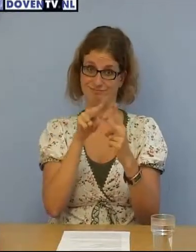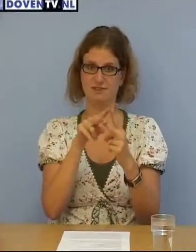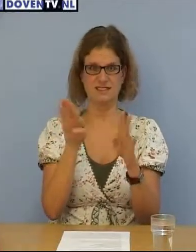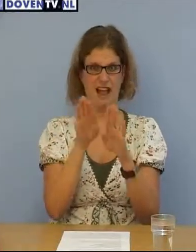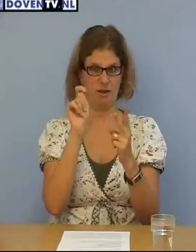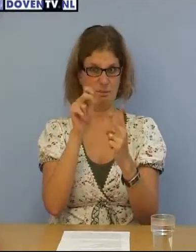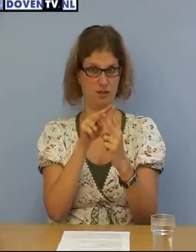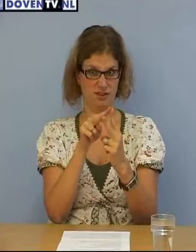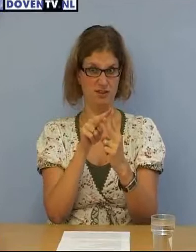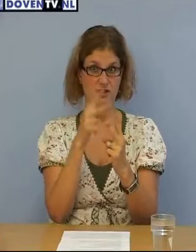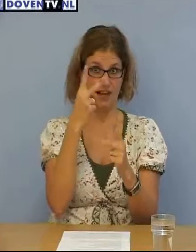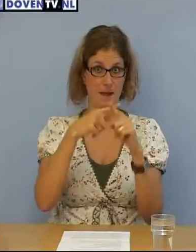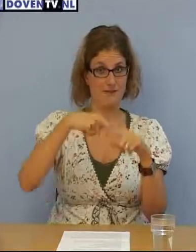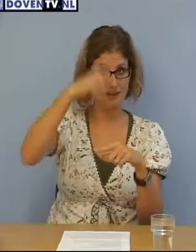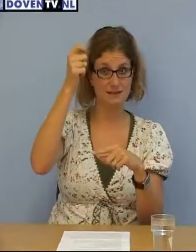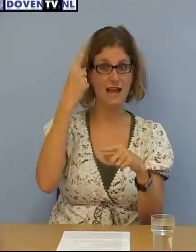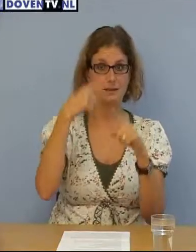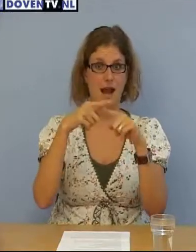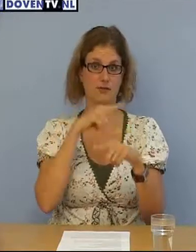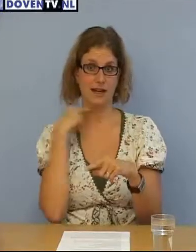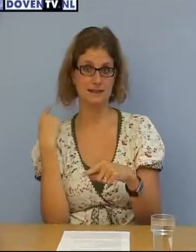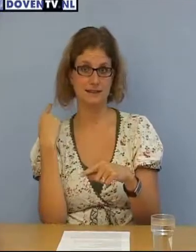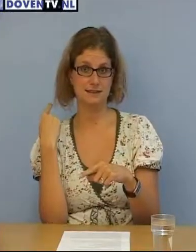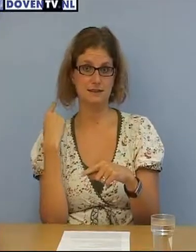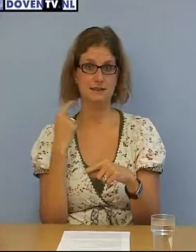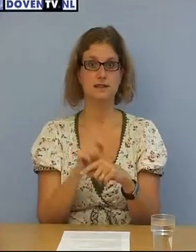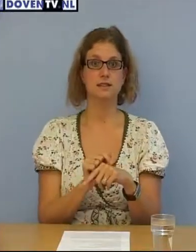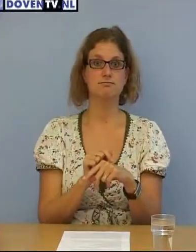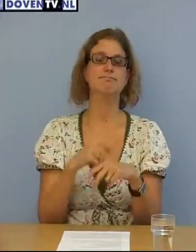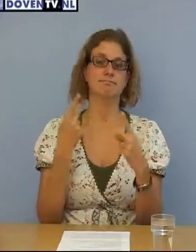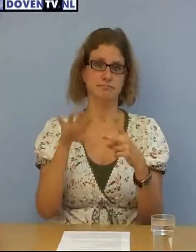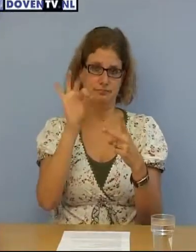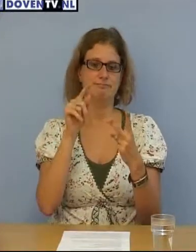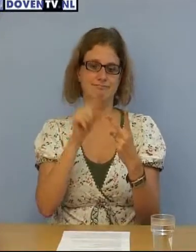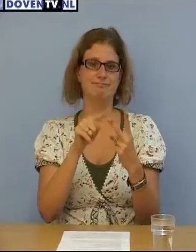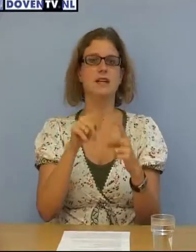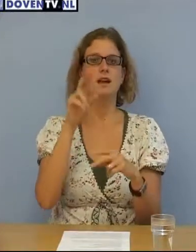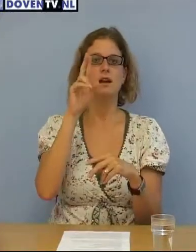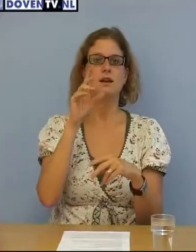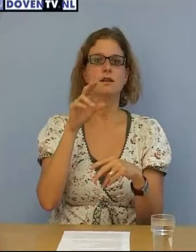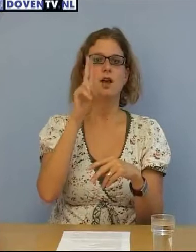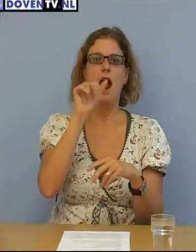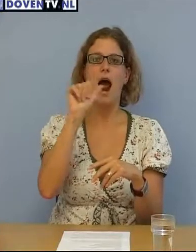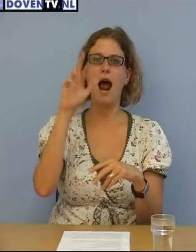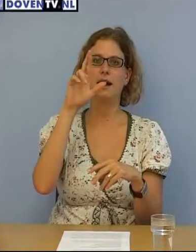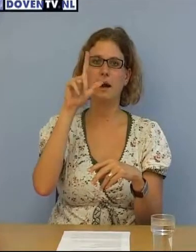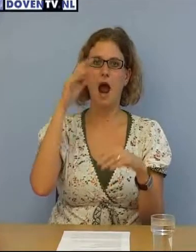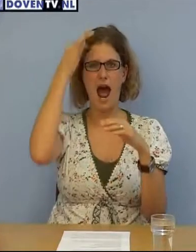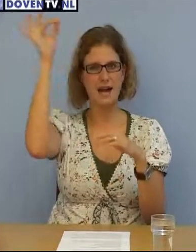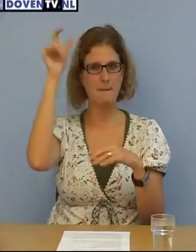evenveel punten vergaarden (2x winst en 1x verlies) en dat de Haarlemmers...